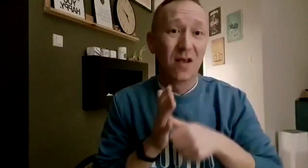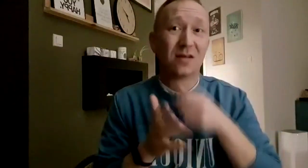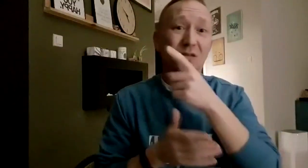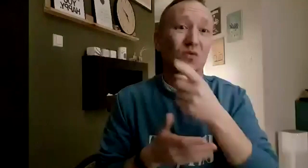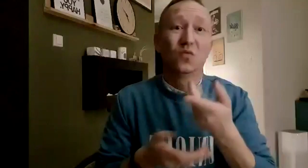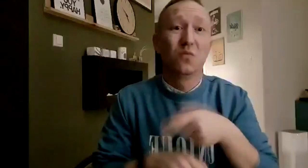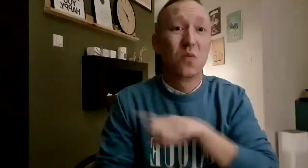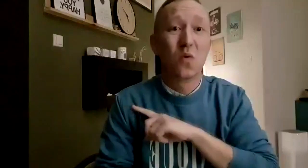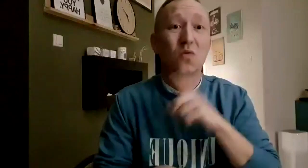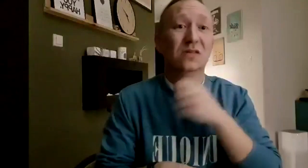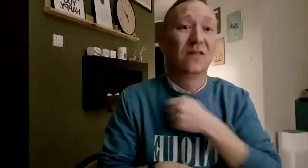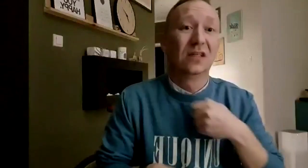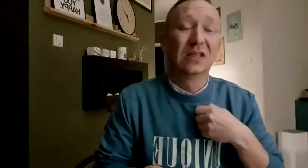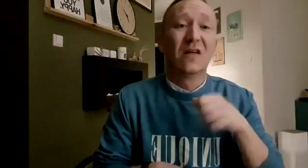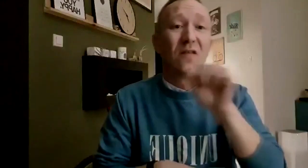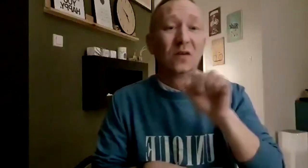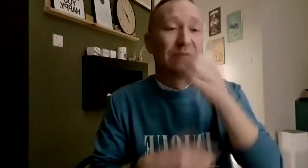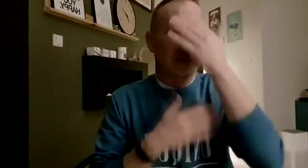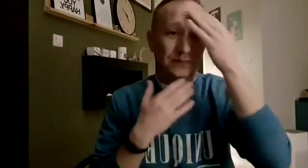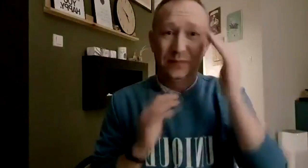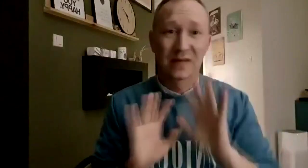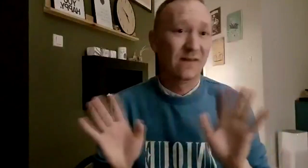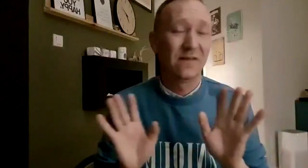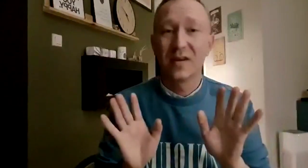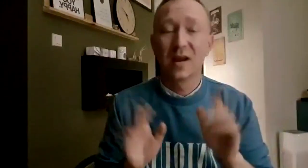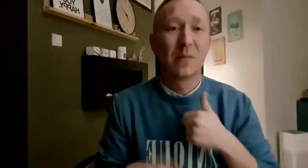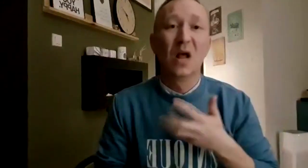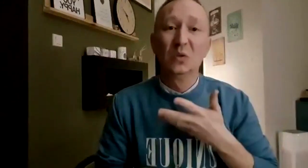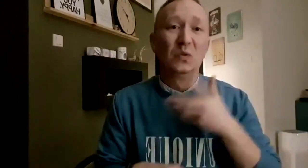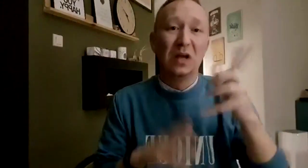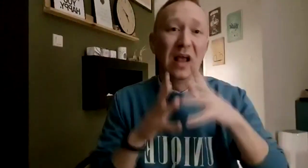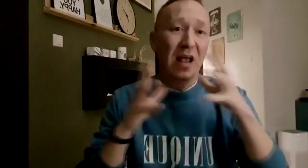W większych miastach, takich jak Poznań, Warszawa, Wrocław - nie wiem.